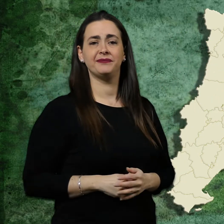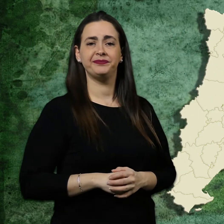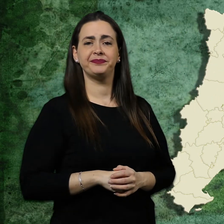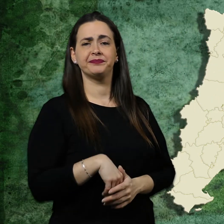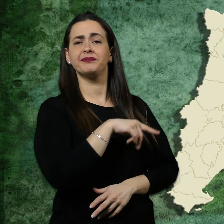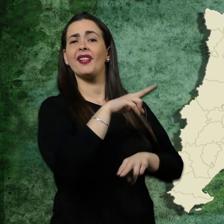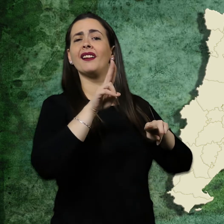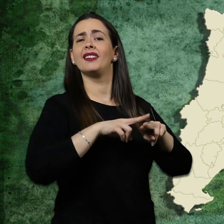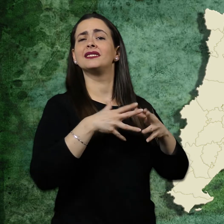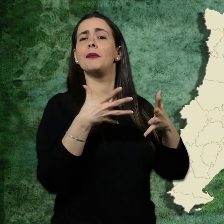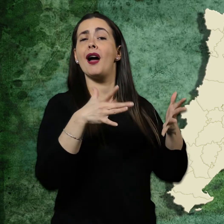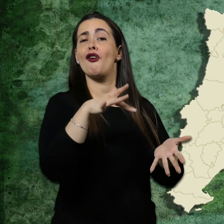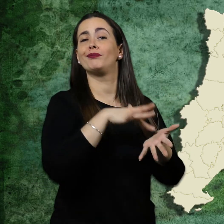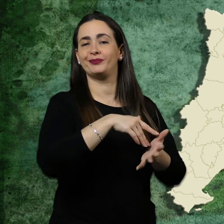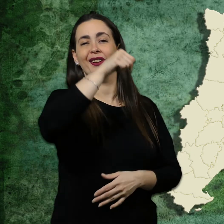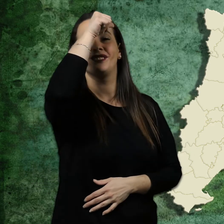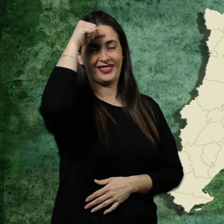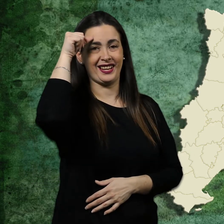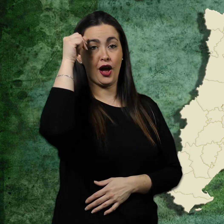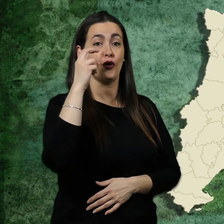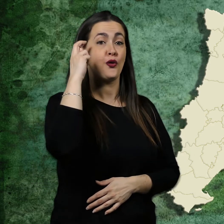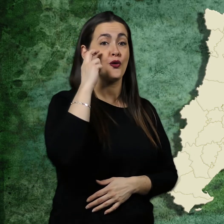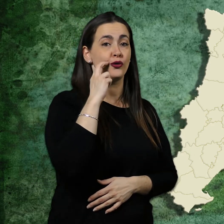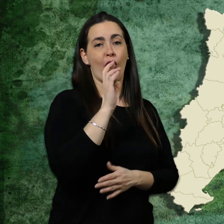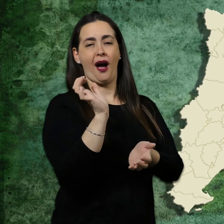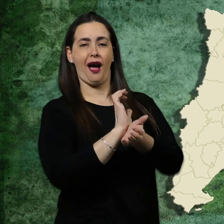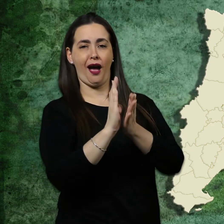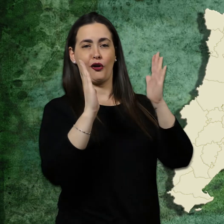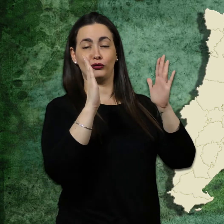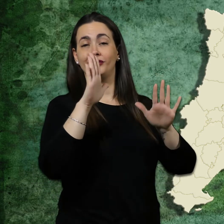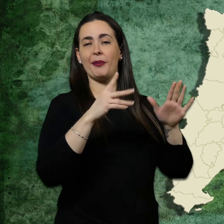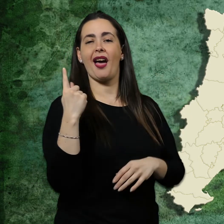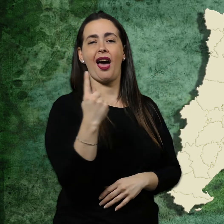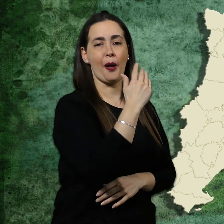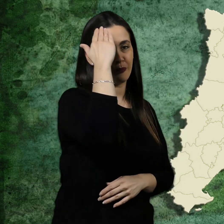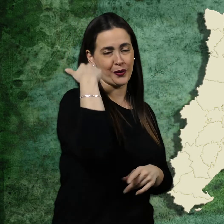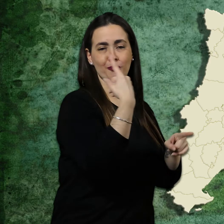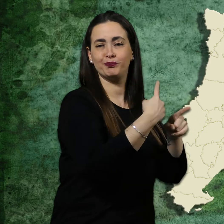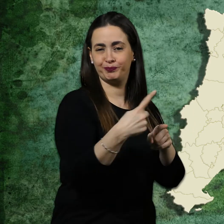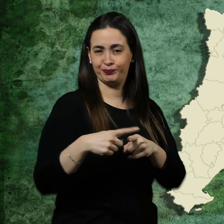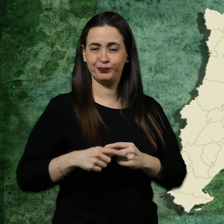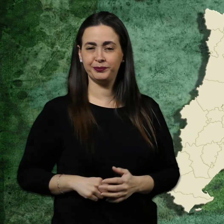Festa major: a l’estiu, entre juny i agost segons cada nucli rural.